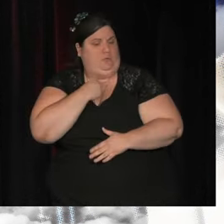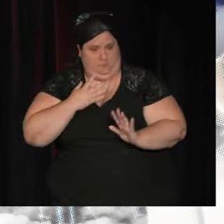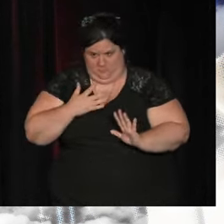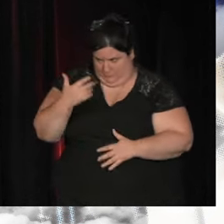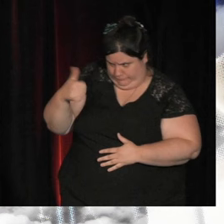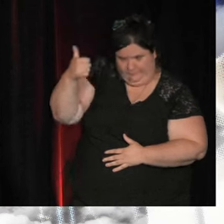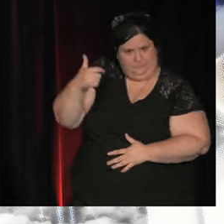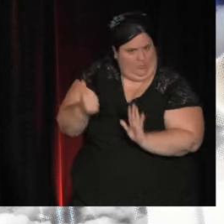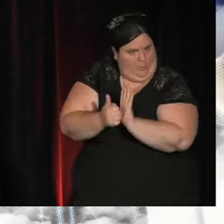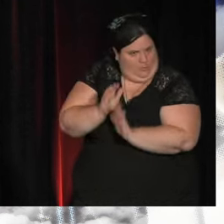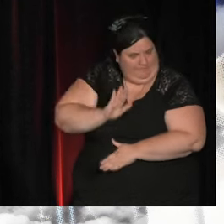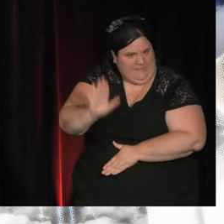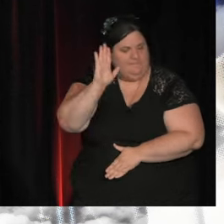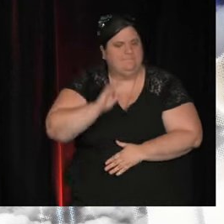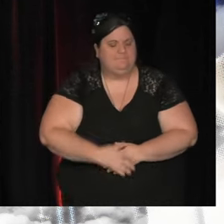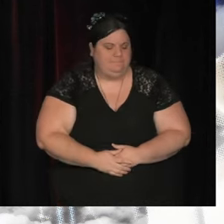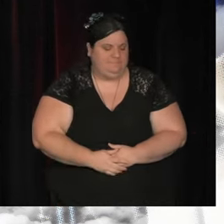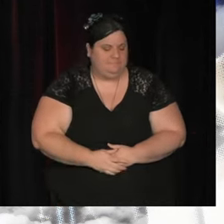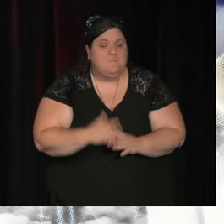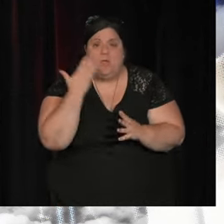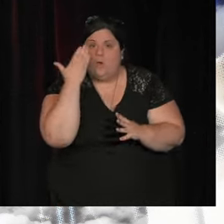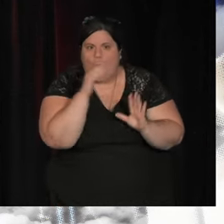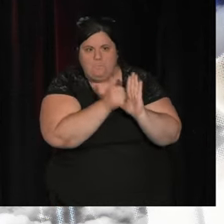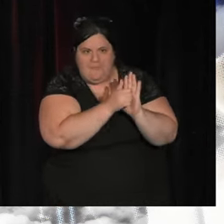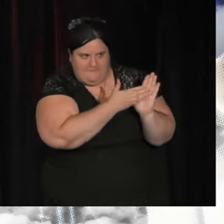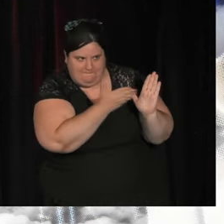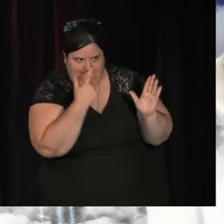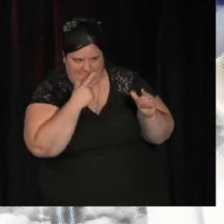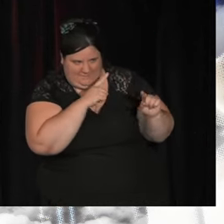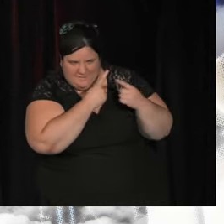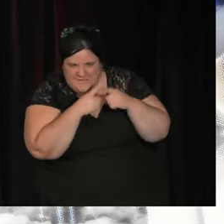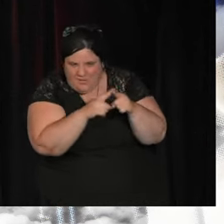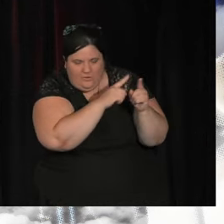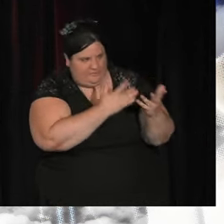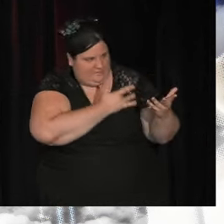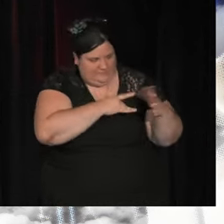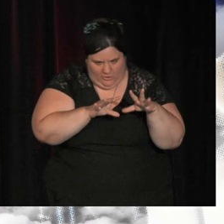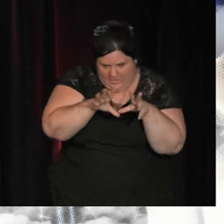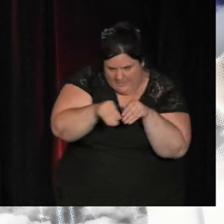Elle, elle a un rôle un petit peu particulier que tu ne retrouves pas chez les autres, donc il y a une vraie richesse dans les compositions ou dans les façons de jouer.